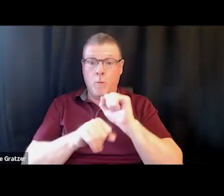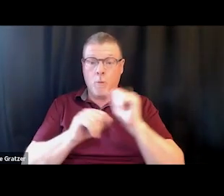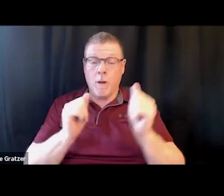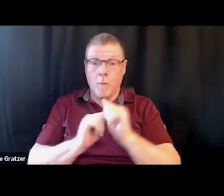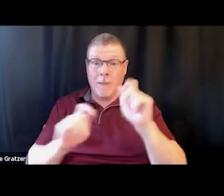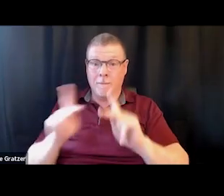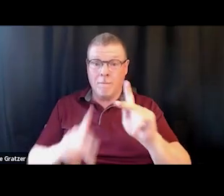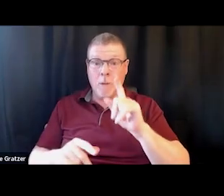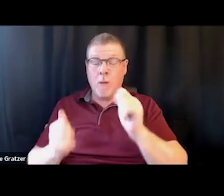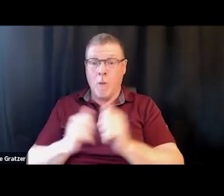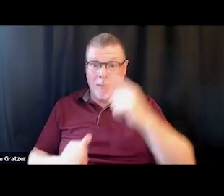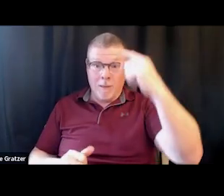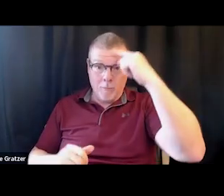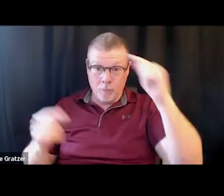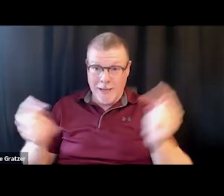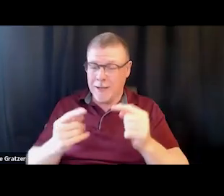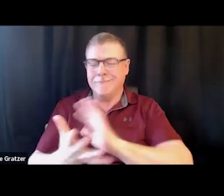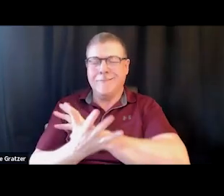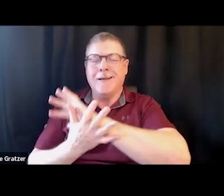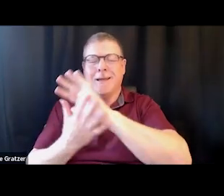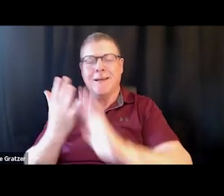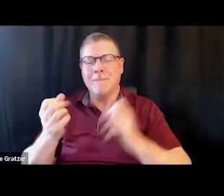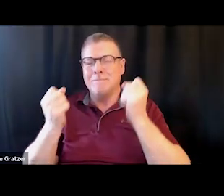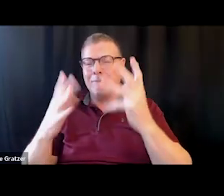y todas las diferentes condiciones con las que podríamos trabajar.